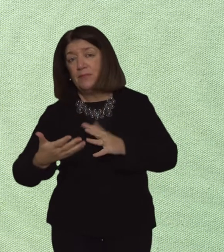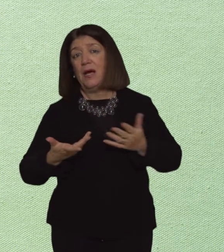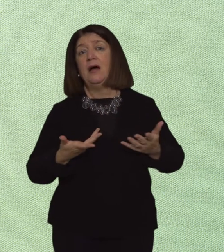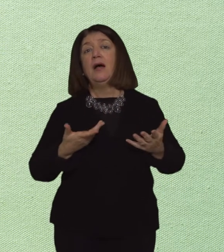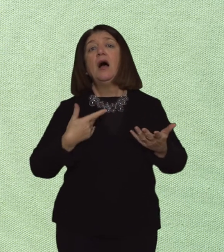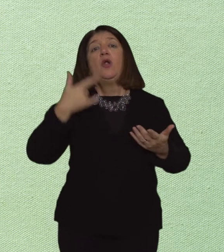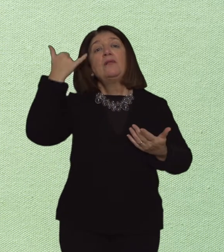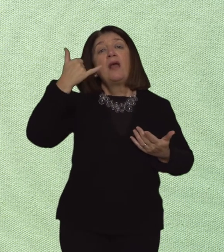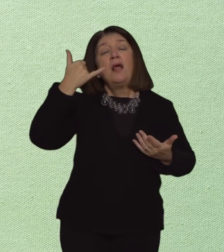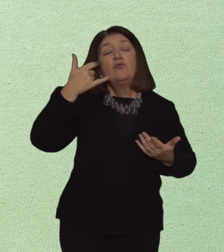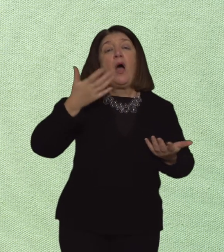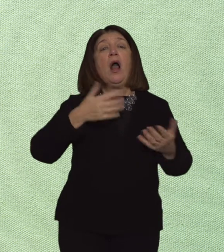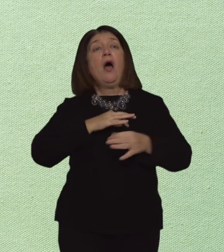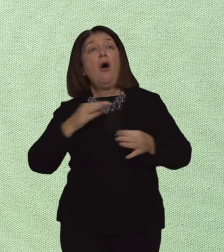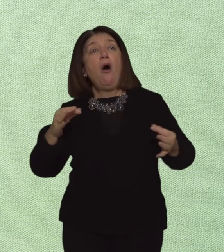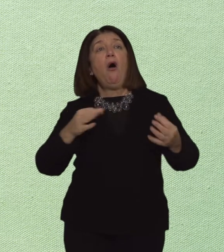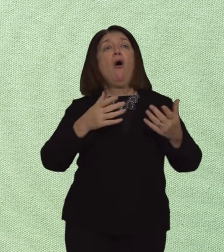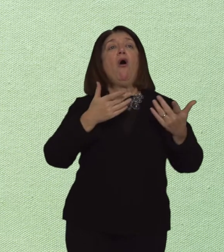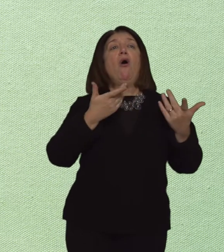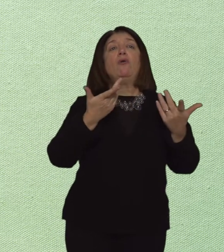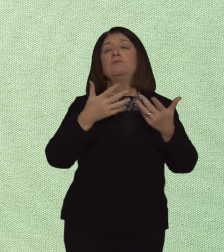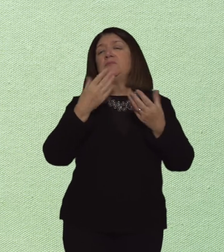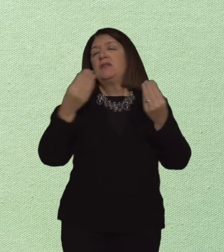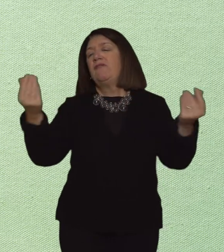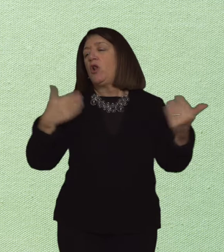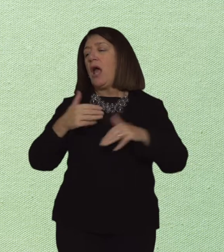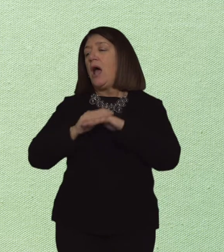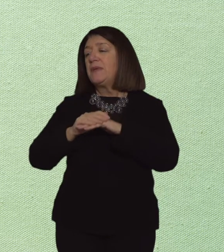la prendere della birra con gli amici e avrò un'altra identità, quando sono poi con i miei genitori